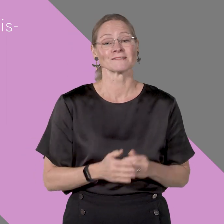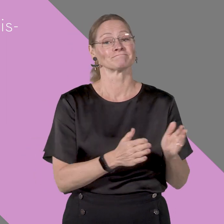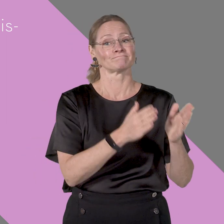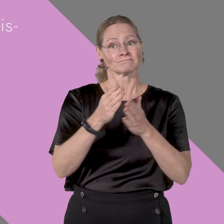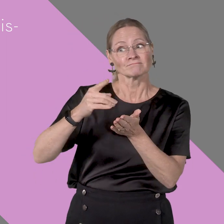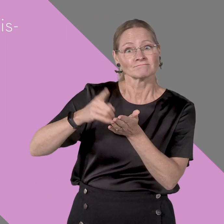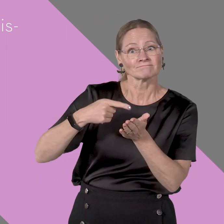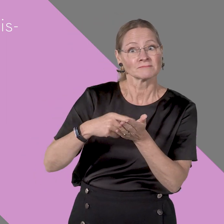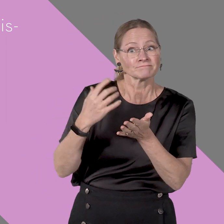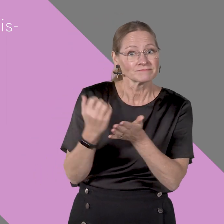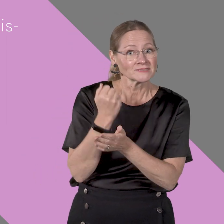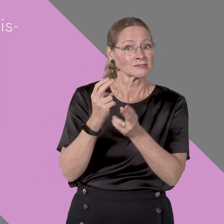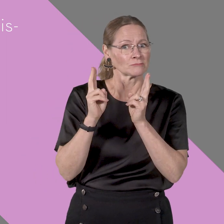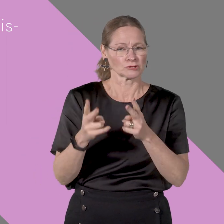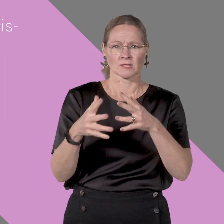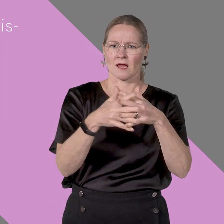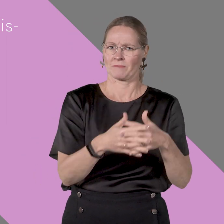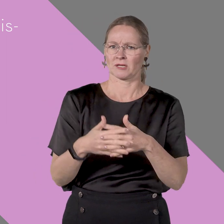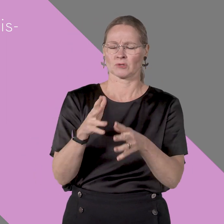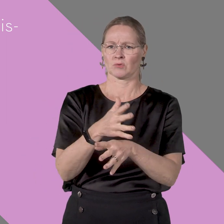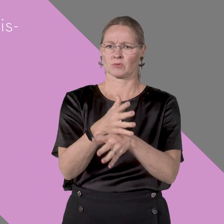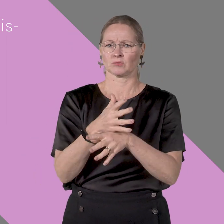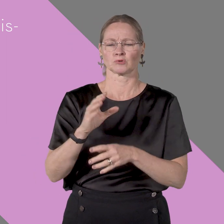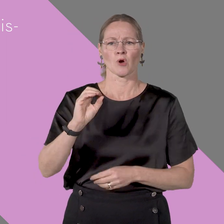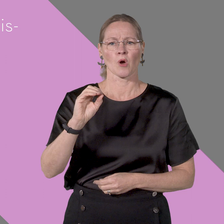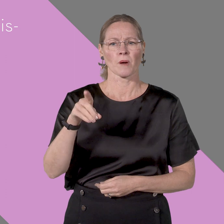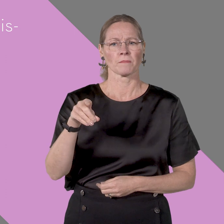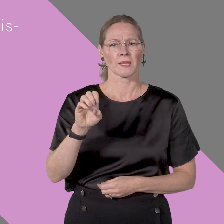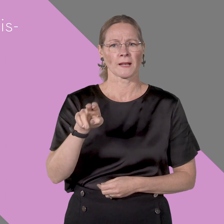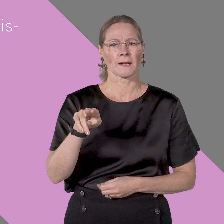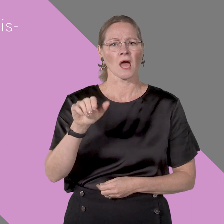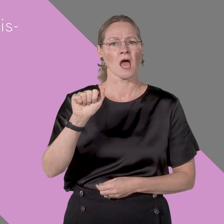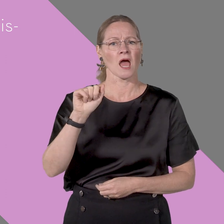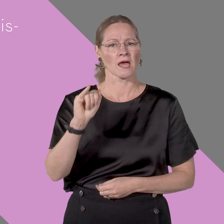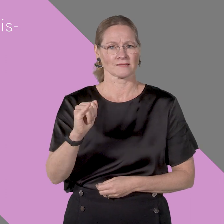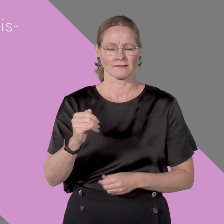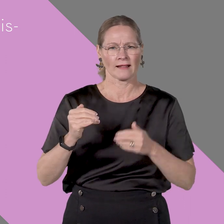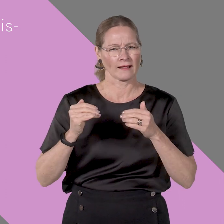Haastateltavaksi pääsee myös amerikkalaisen OpenAI-yrityksen -